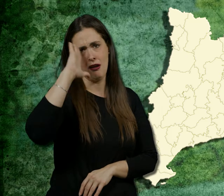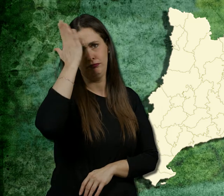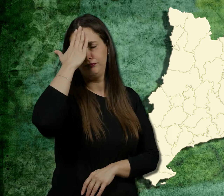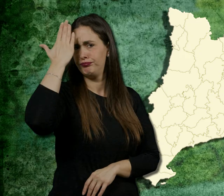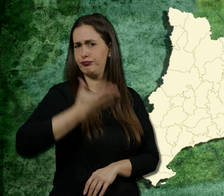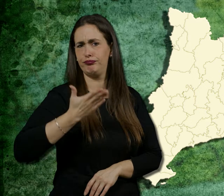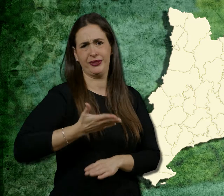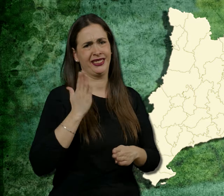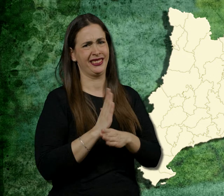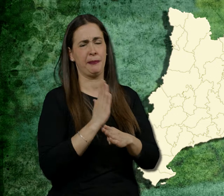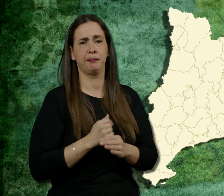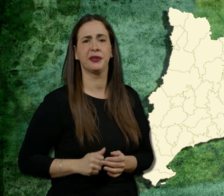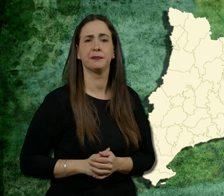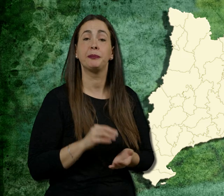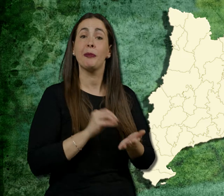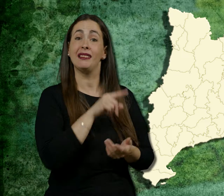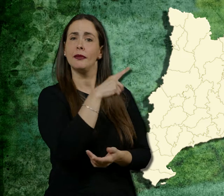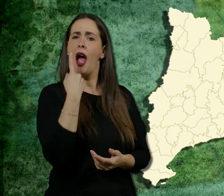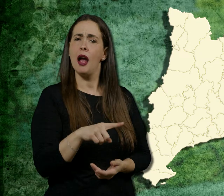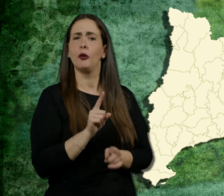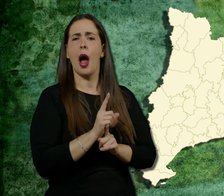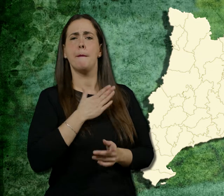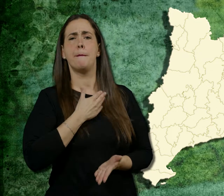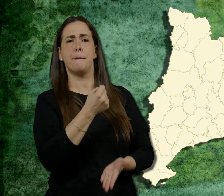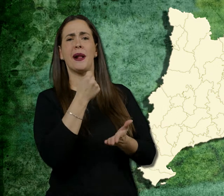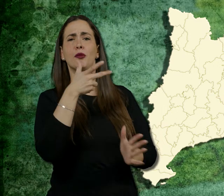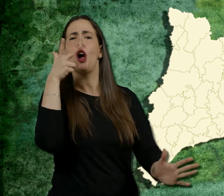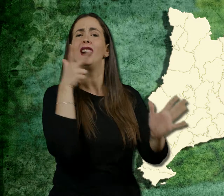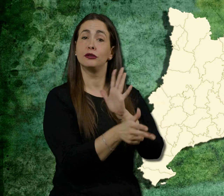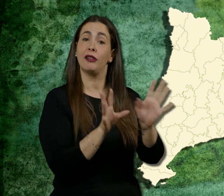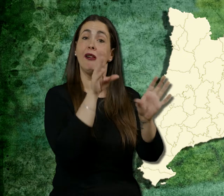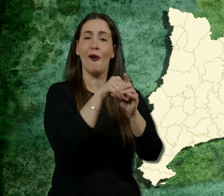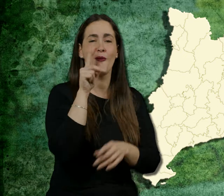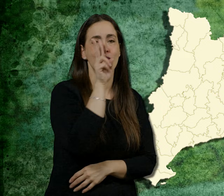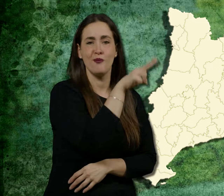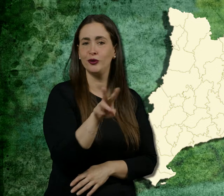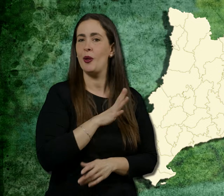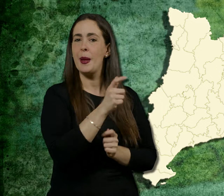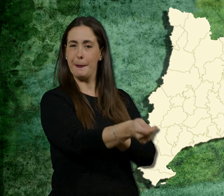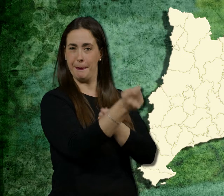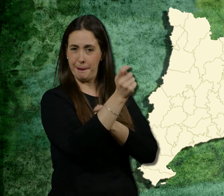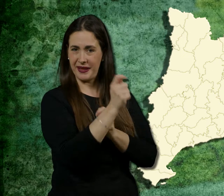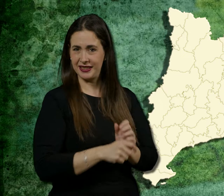i una ferma voluntat de mantenir el patrimoni històric, aplegat en bona mesura al Museu de la Pesca.